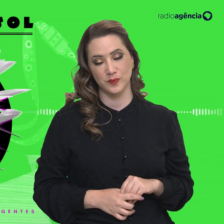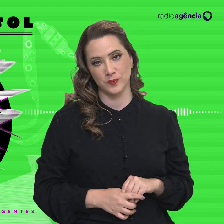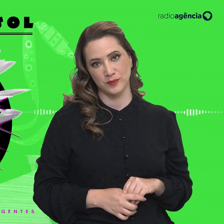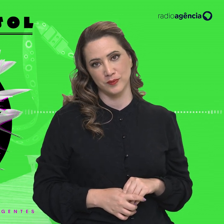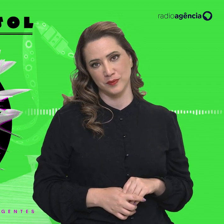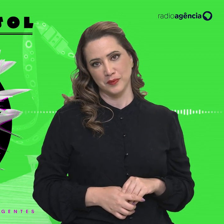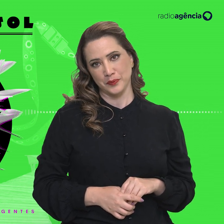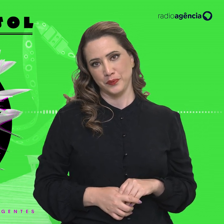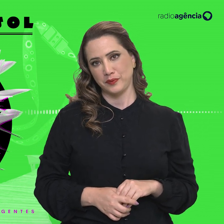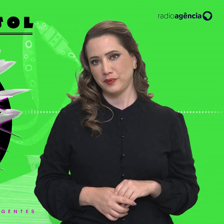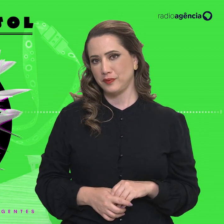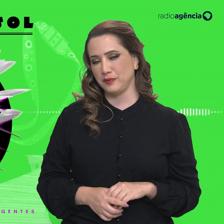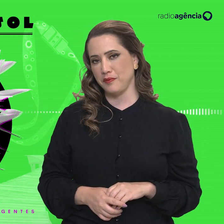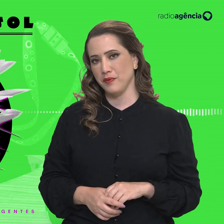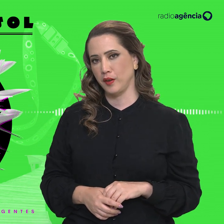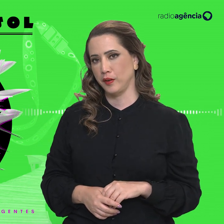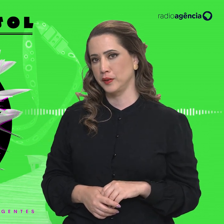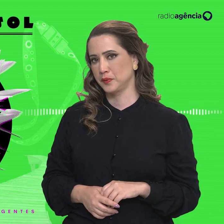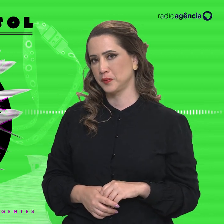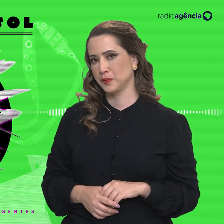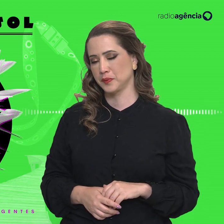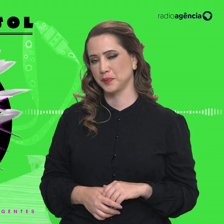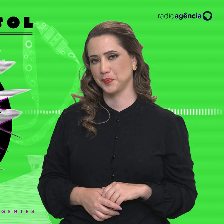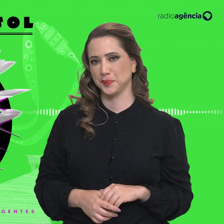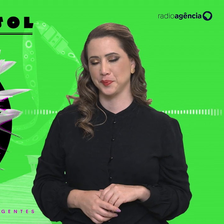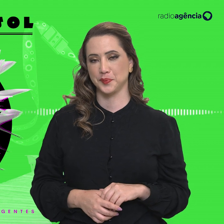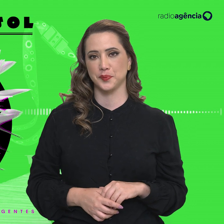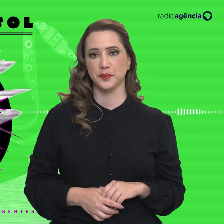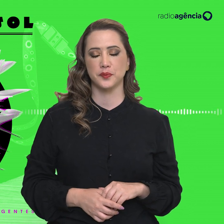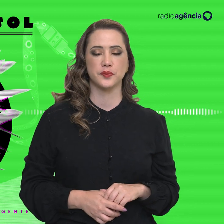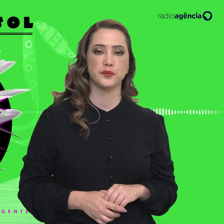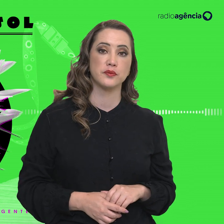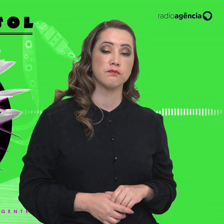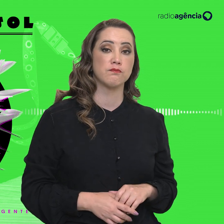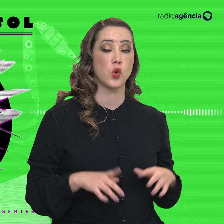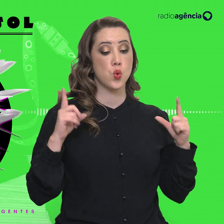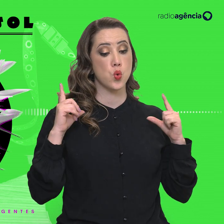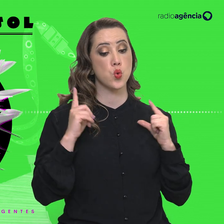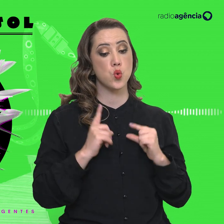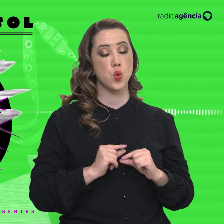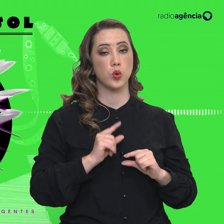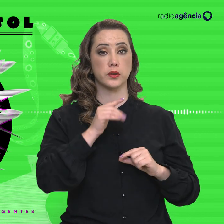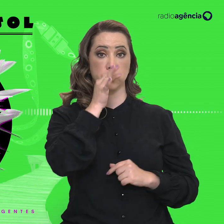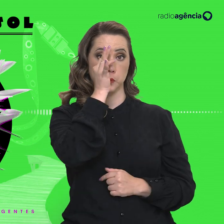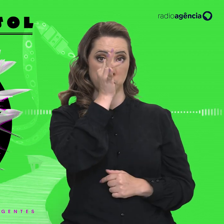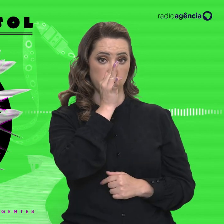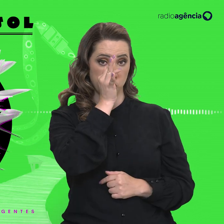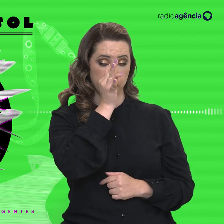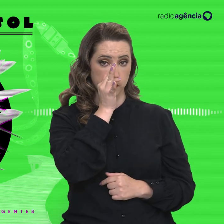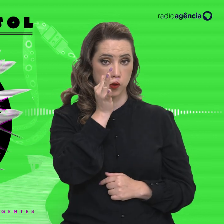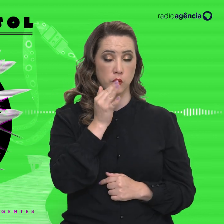[música-tema] 🎶 [Leyberson] Cordão de Girassol, parte 1: vozes camufladas